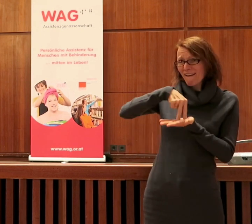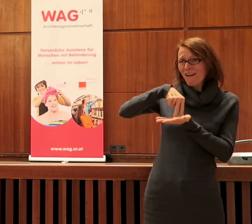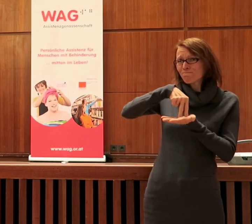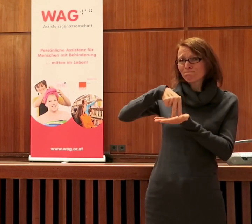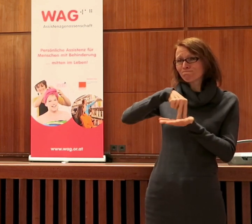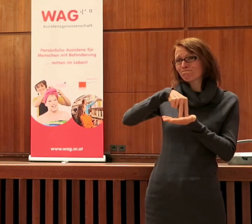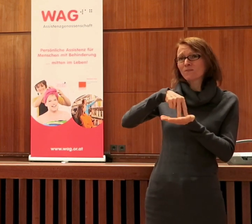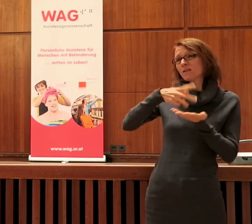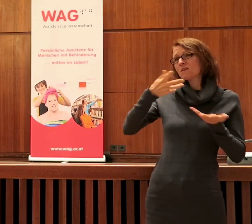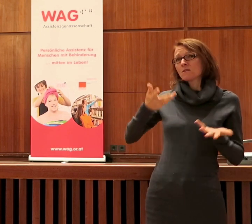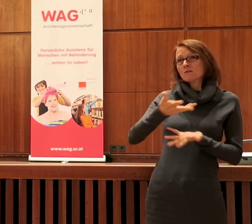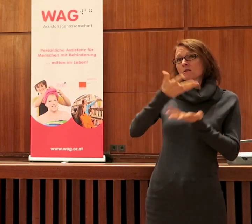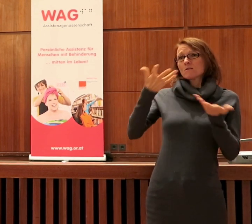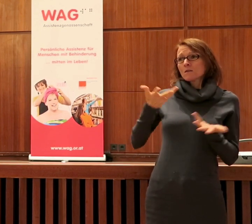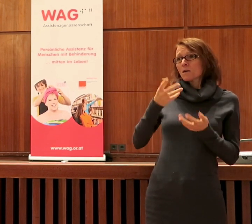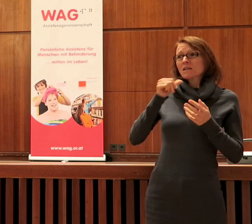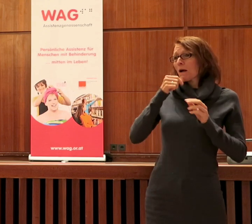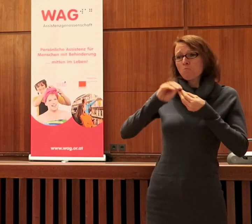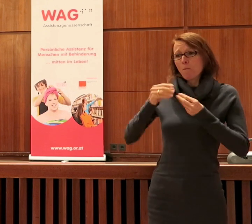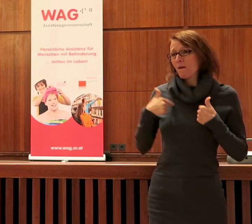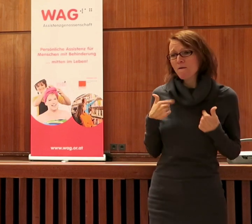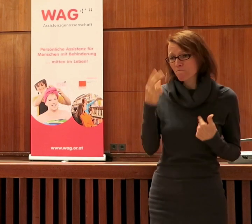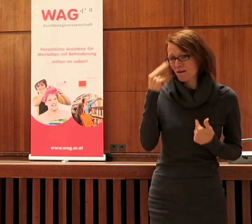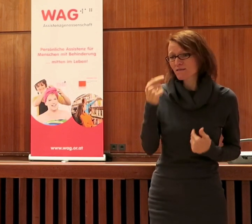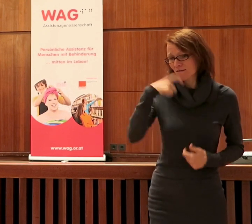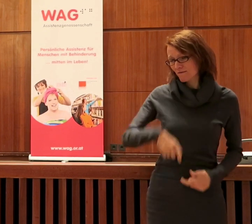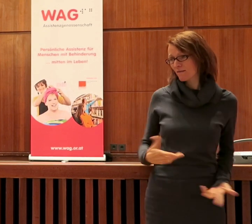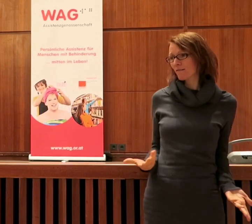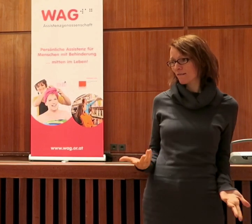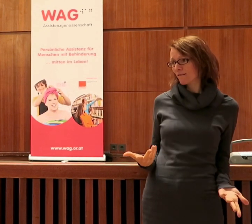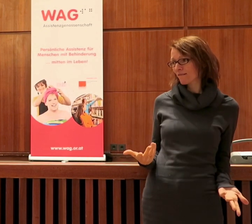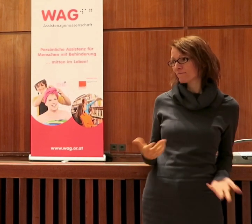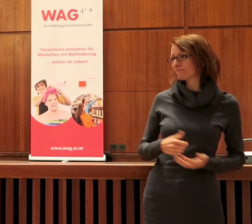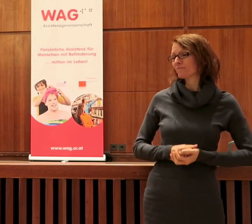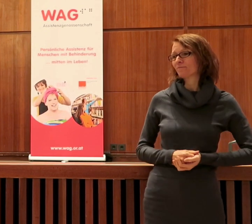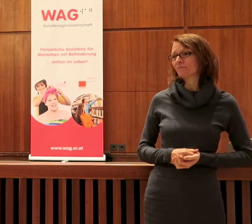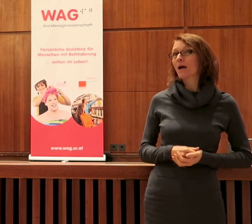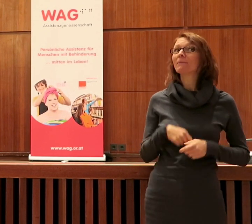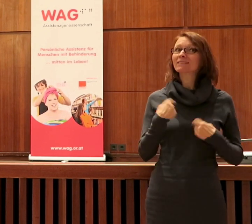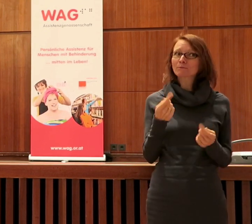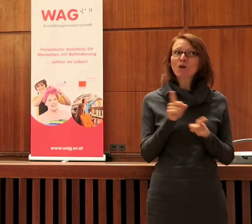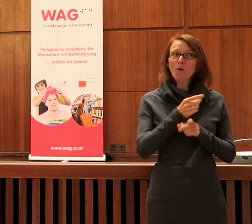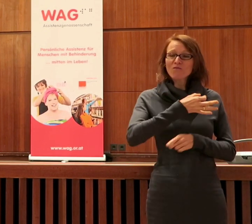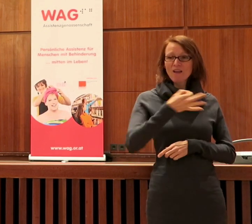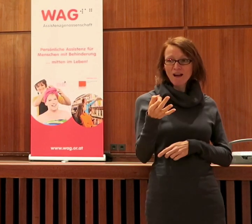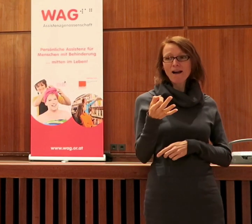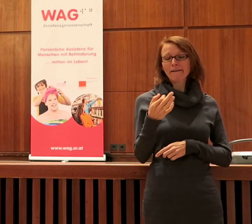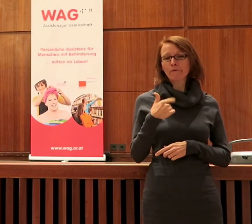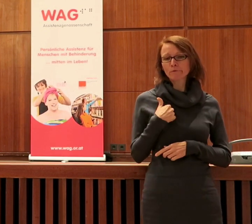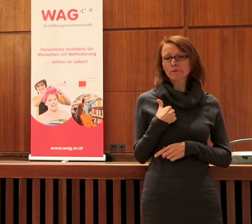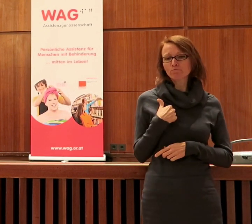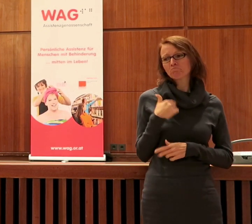nicht das große Problem für einen Blinden ist. Gibt aber auch Tage, da spart man sich die Diskussion